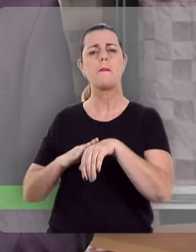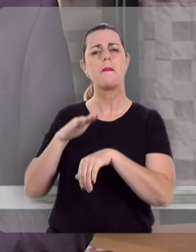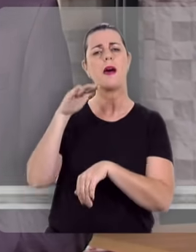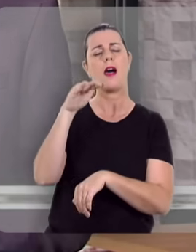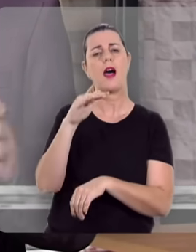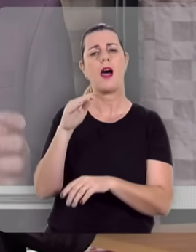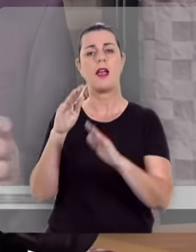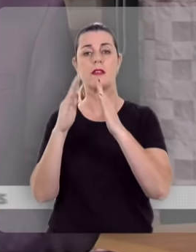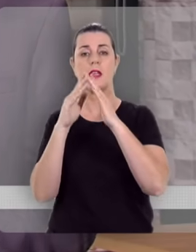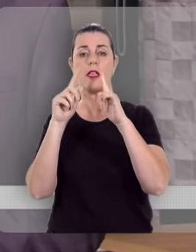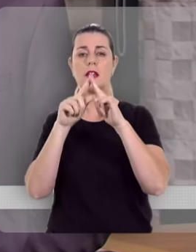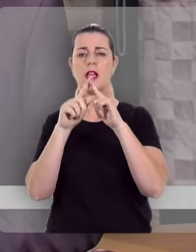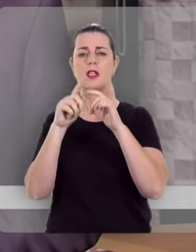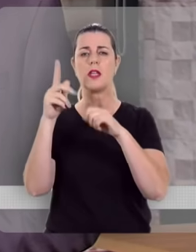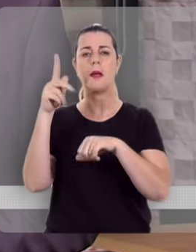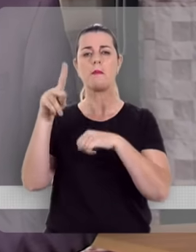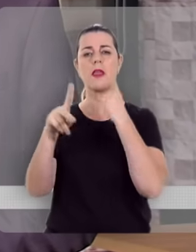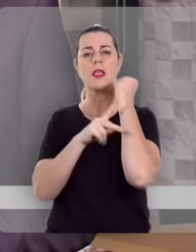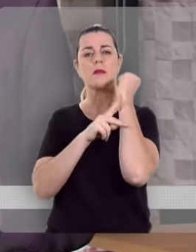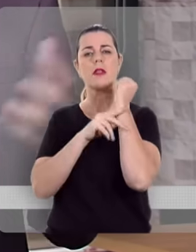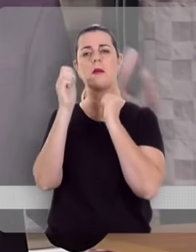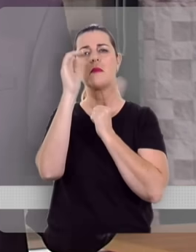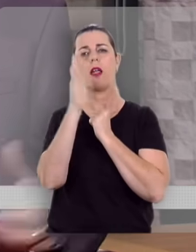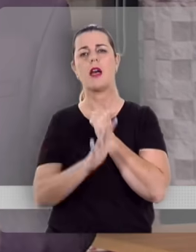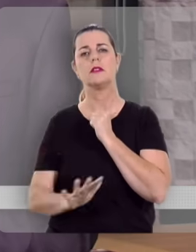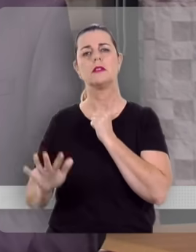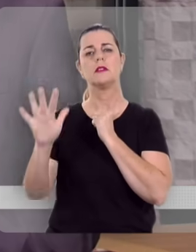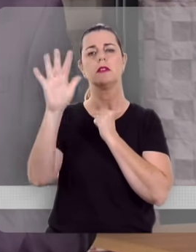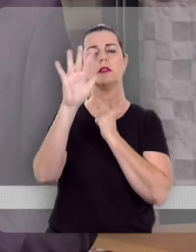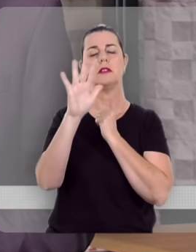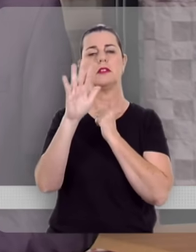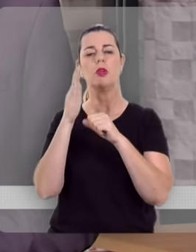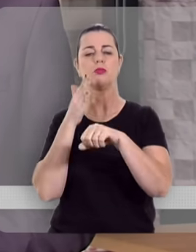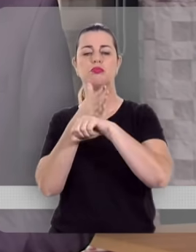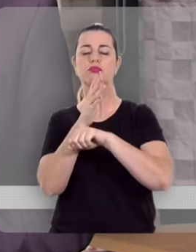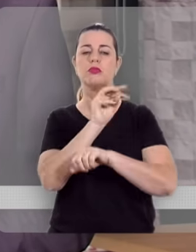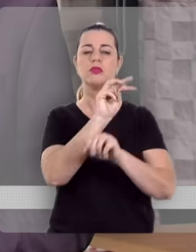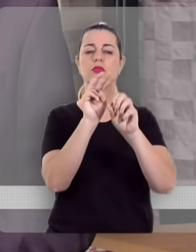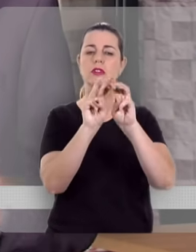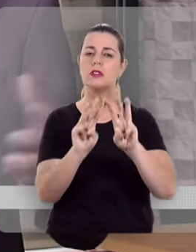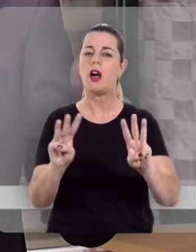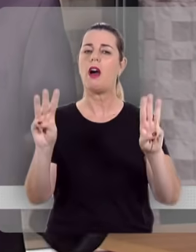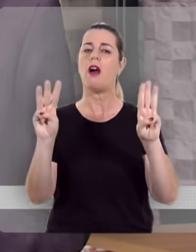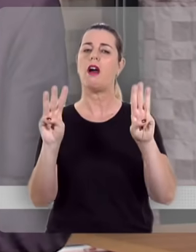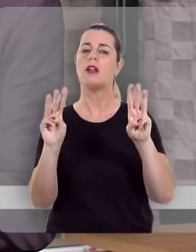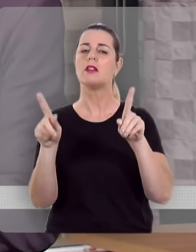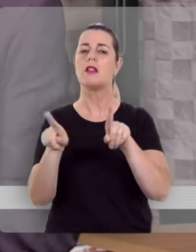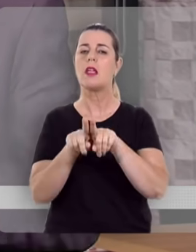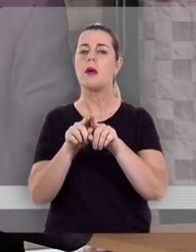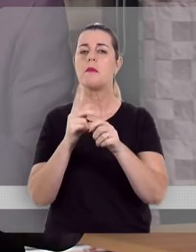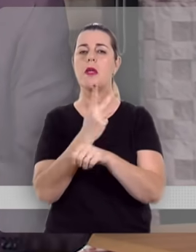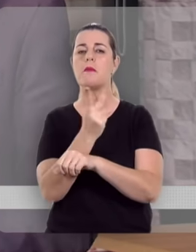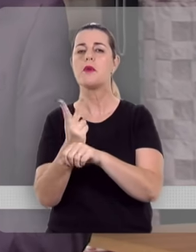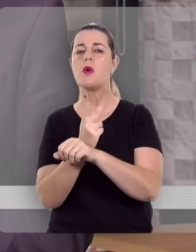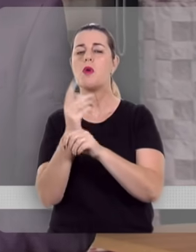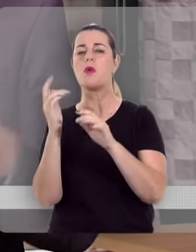mais da Igreja Presbiteriana do Brasil acessando o nosso site também nos procurando no seguindo